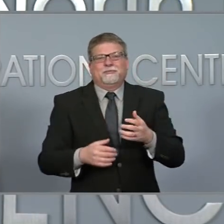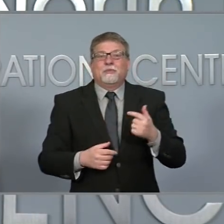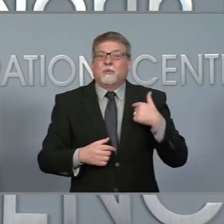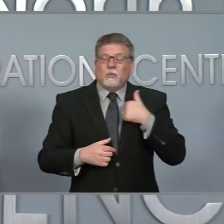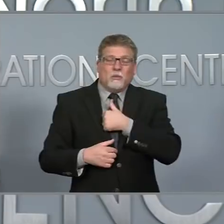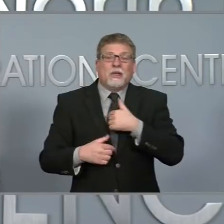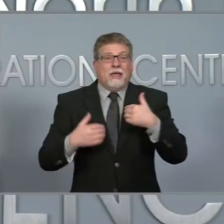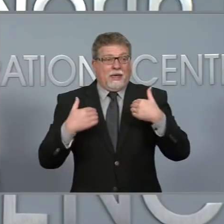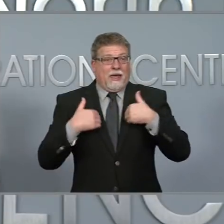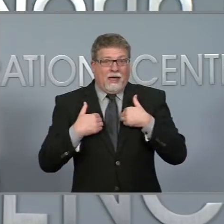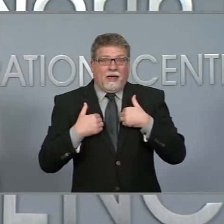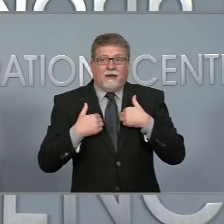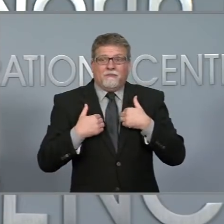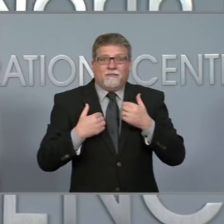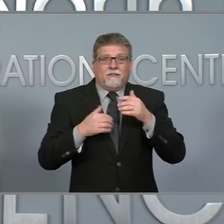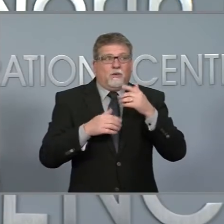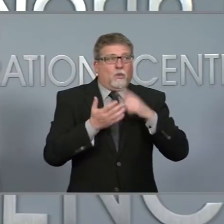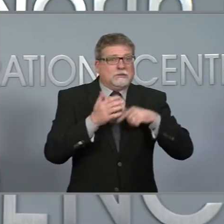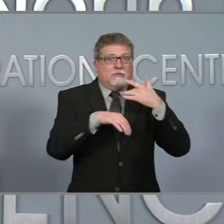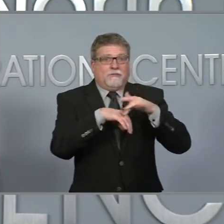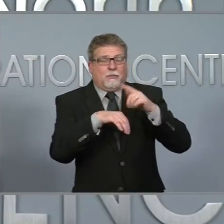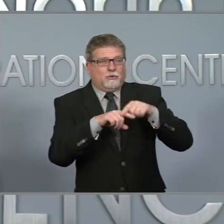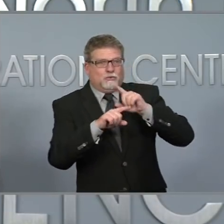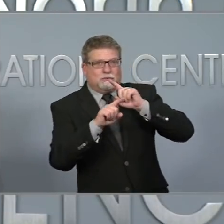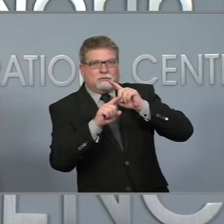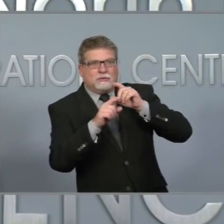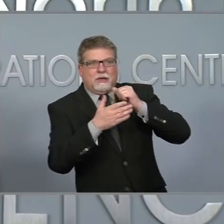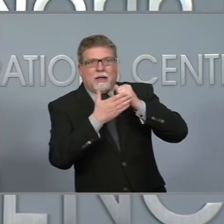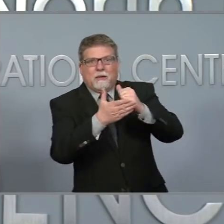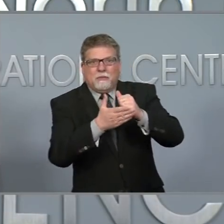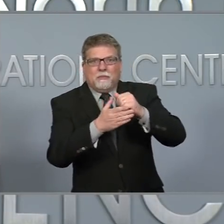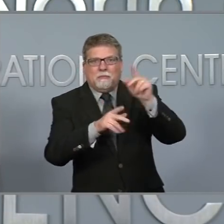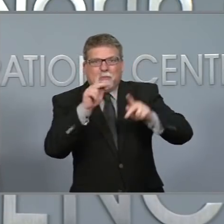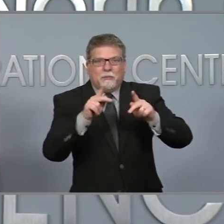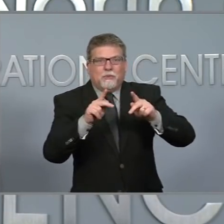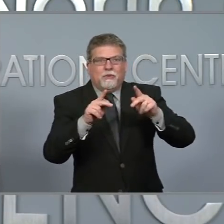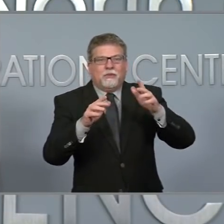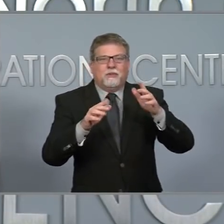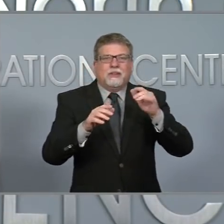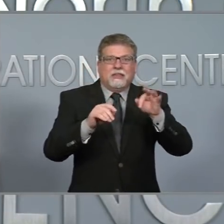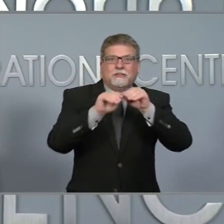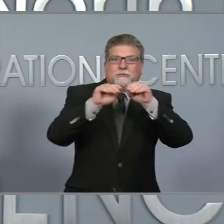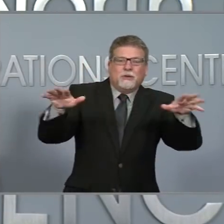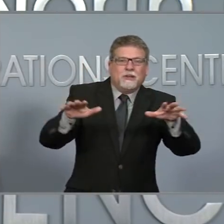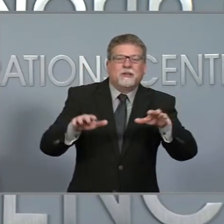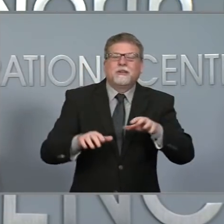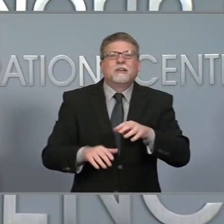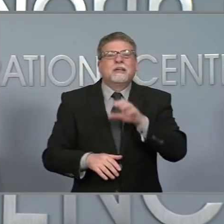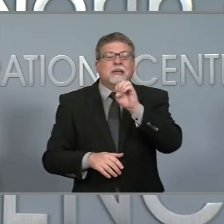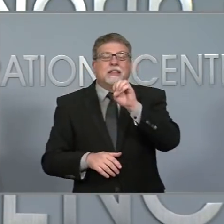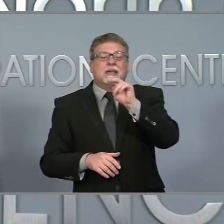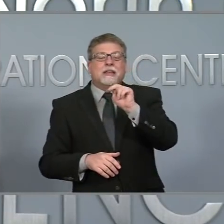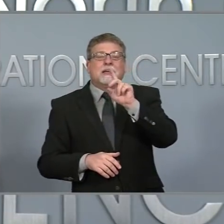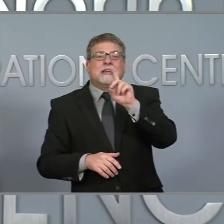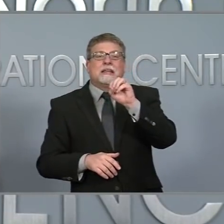pueden ir en diferentes direcciones y nosotros avanzamos con el paso del tiempo verdad, pero hay